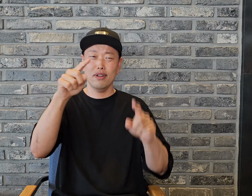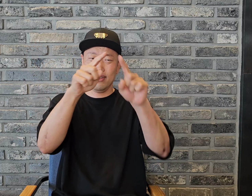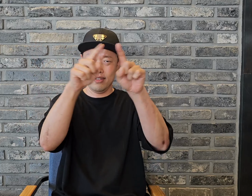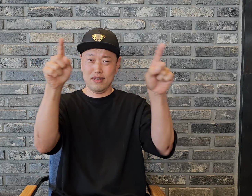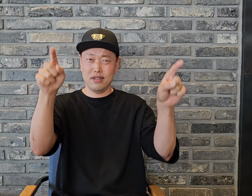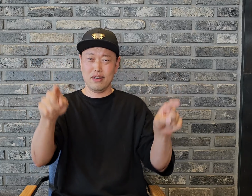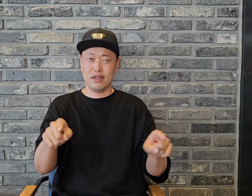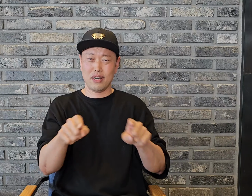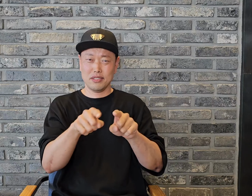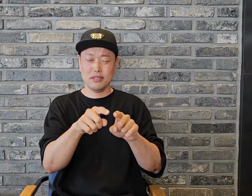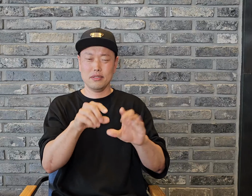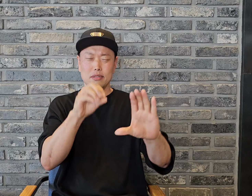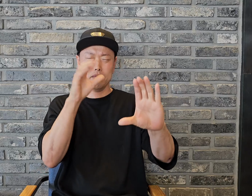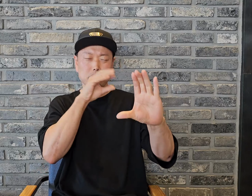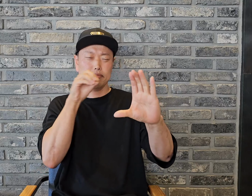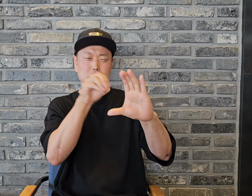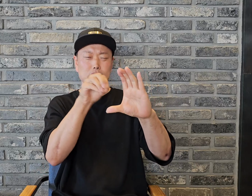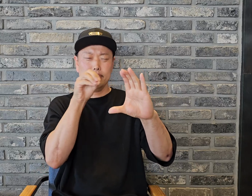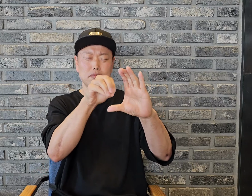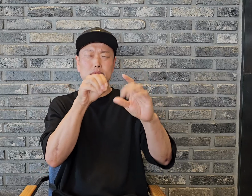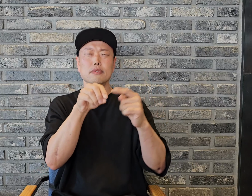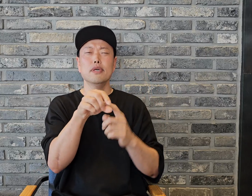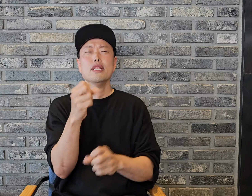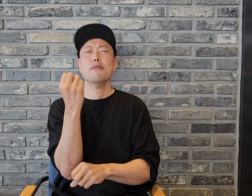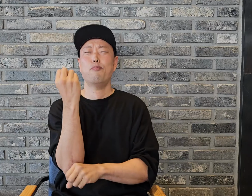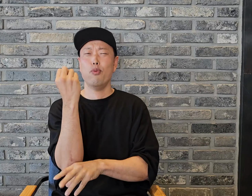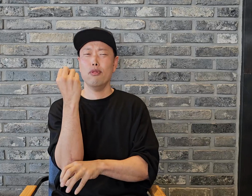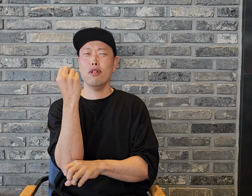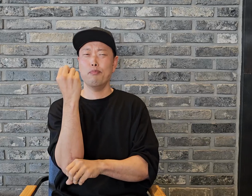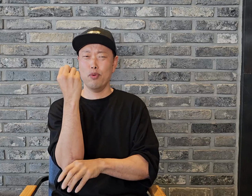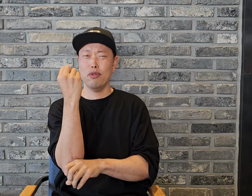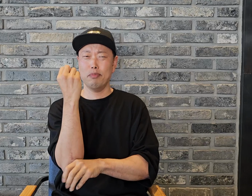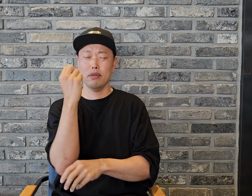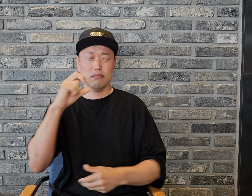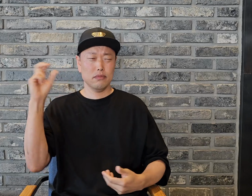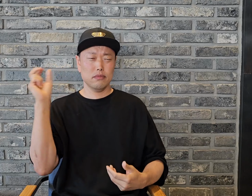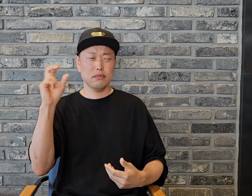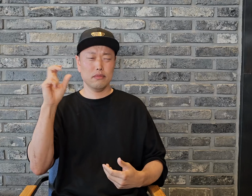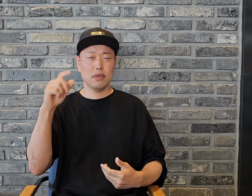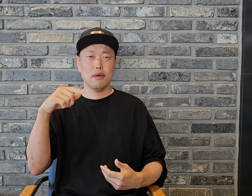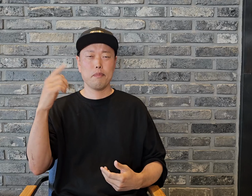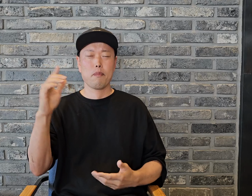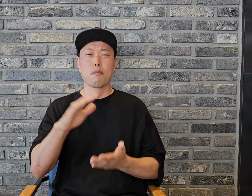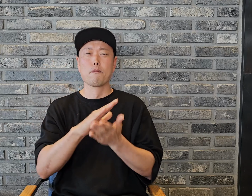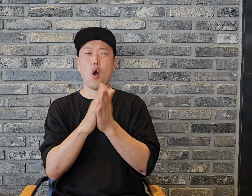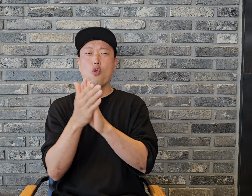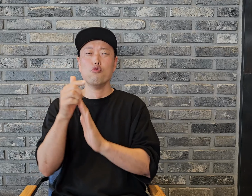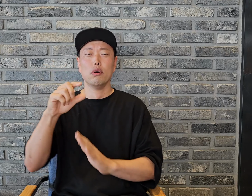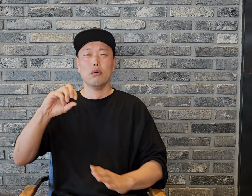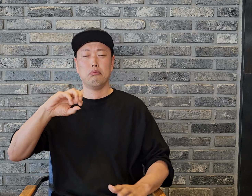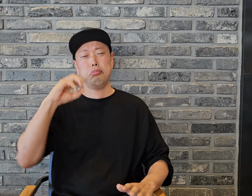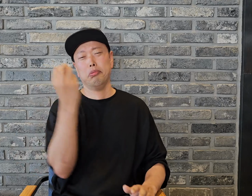ストライクゾーンに投げるのが基本スタンスです。 次は変化球です。